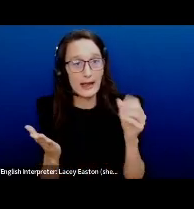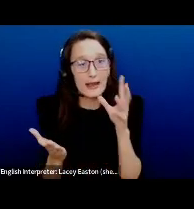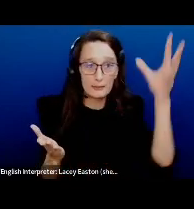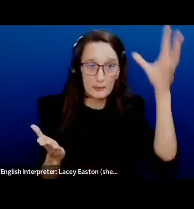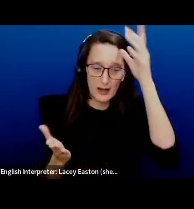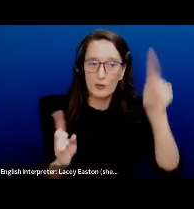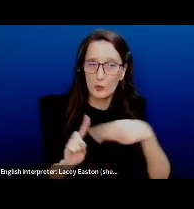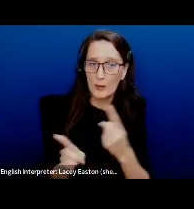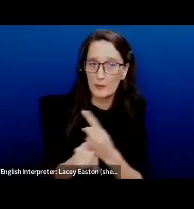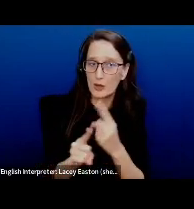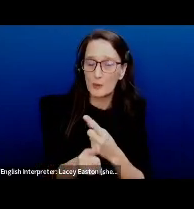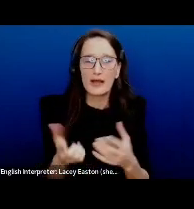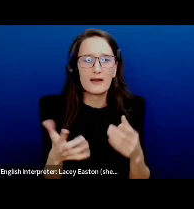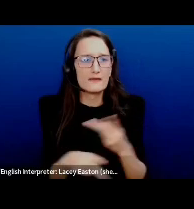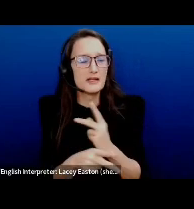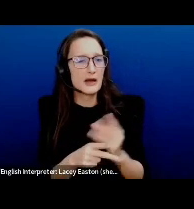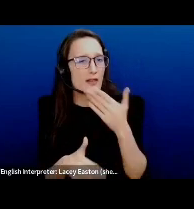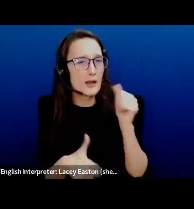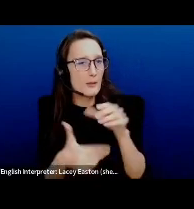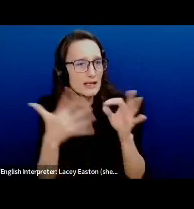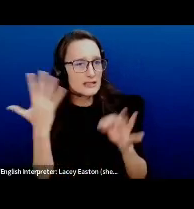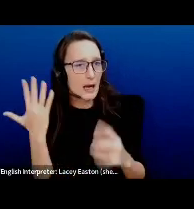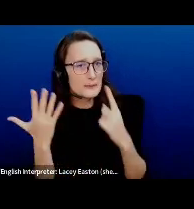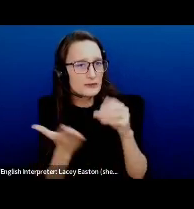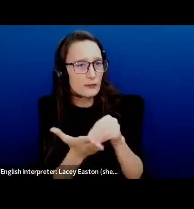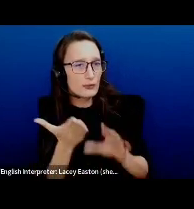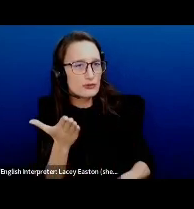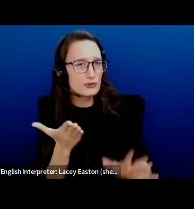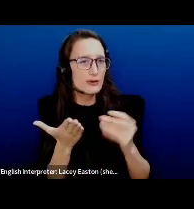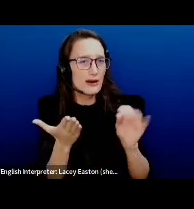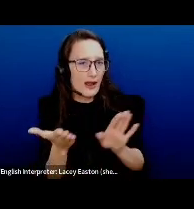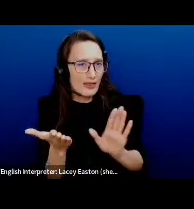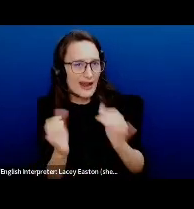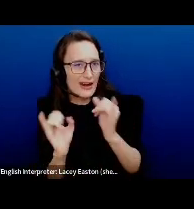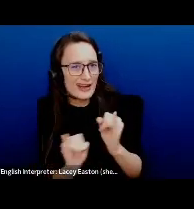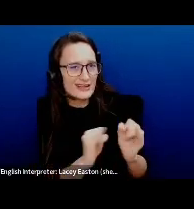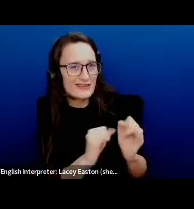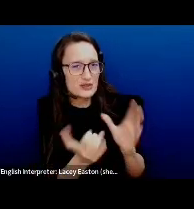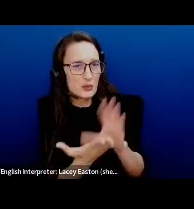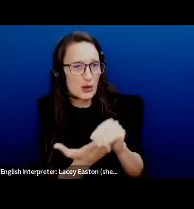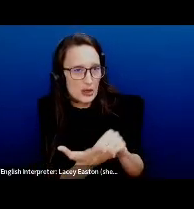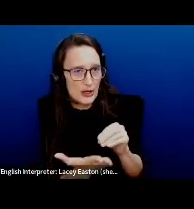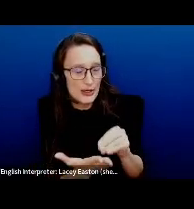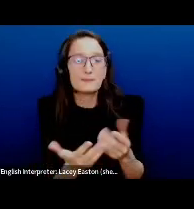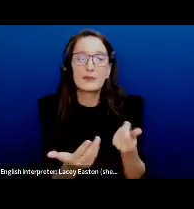para el estudiante y su aprendizaje individual. Algunas ideas podrían incluir